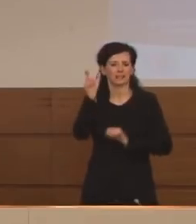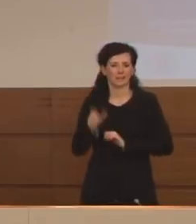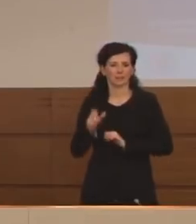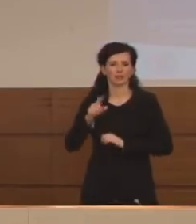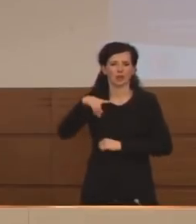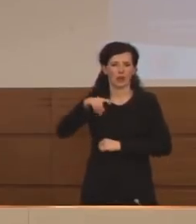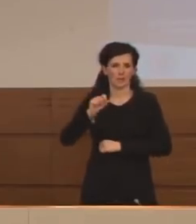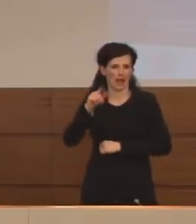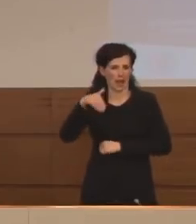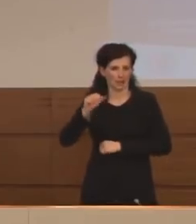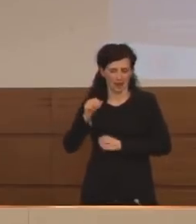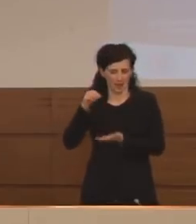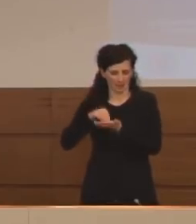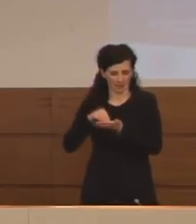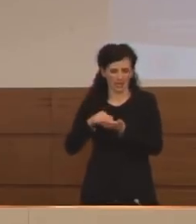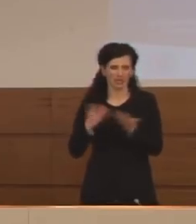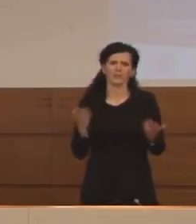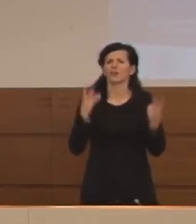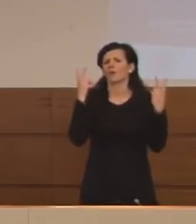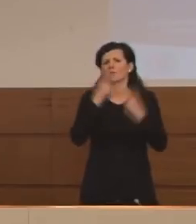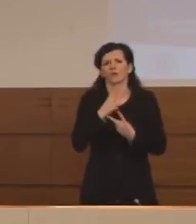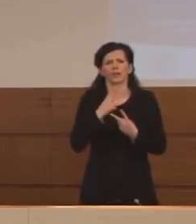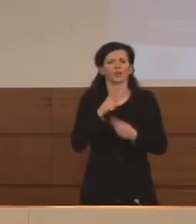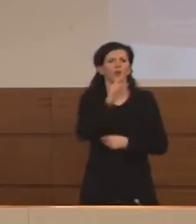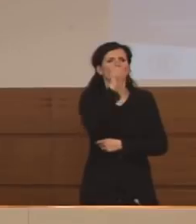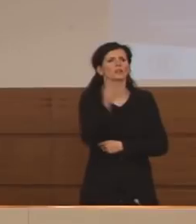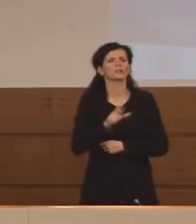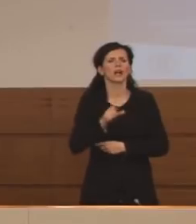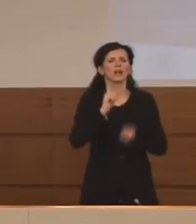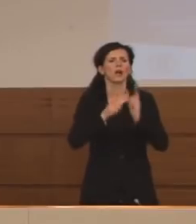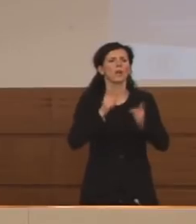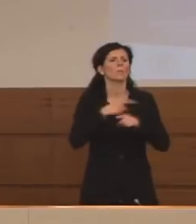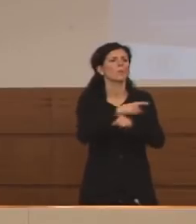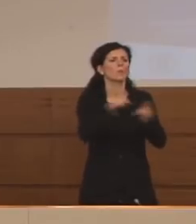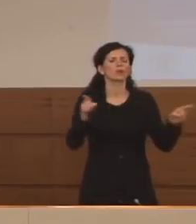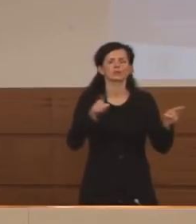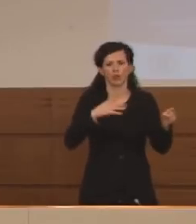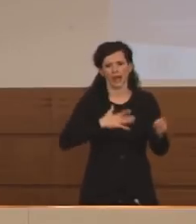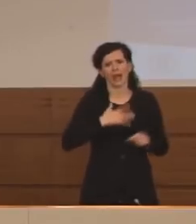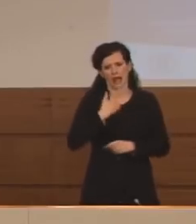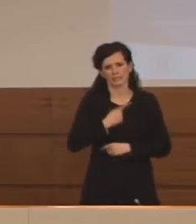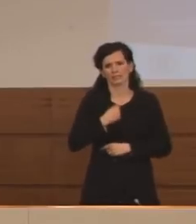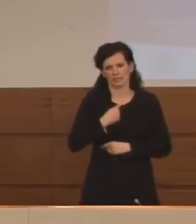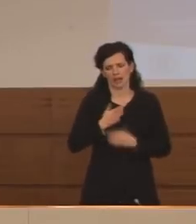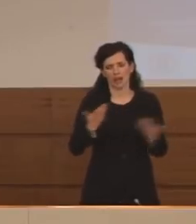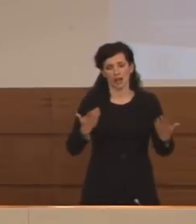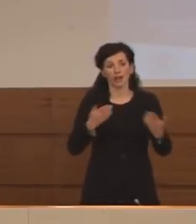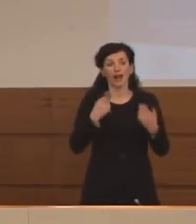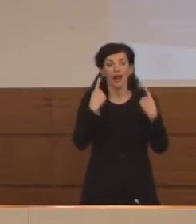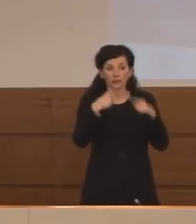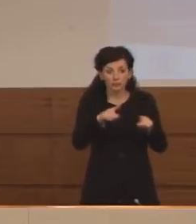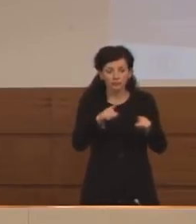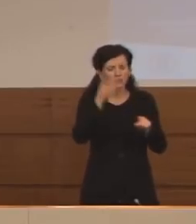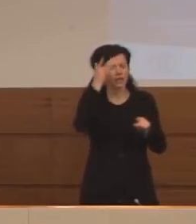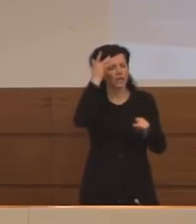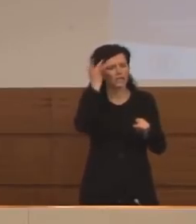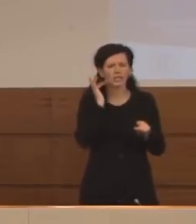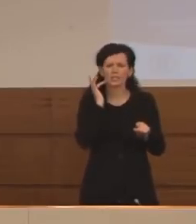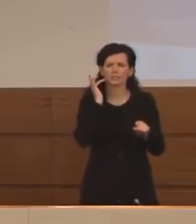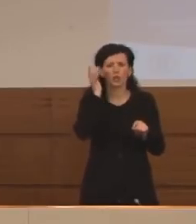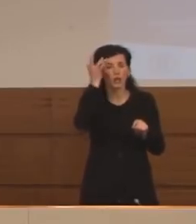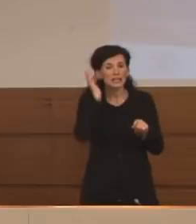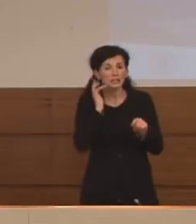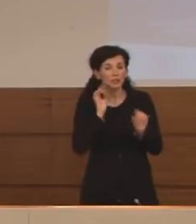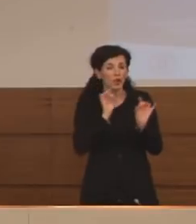Effettivamente noi abbiamo una popolazione anziana, è chiaro, che è a alto rischio una volta che contre l'infezione.